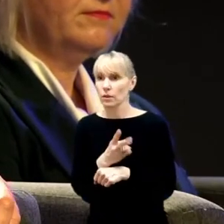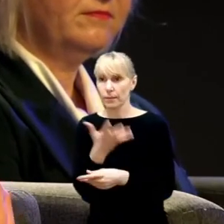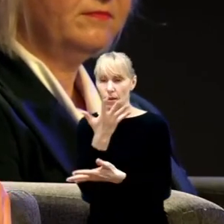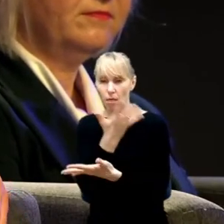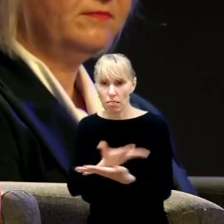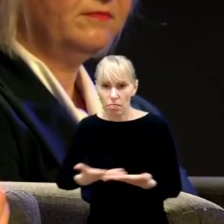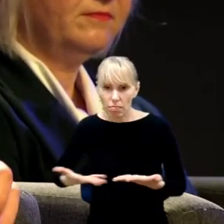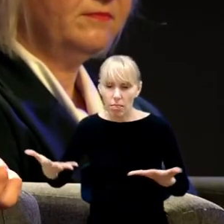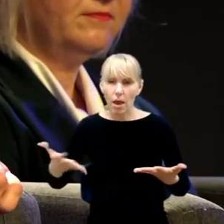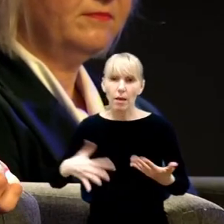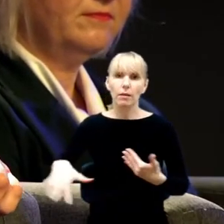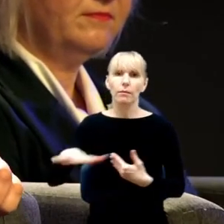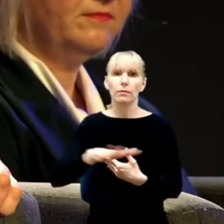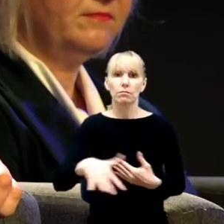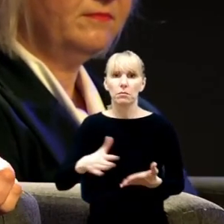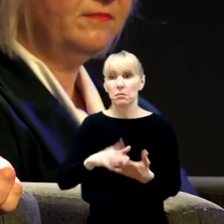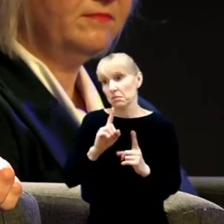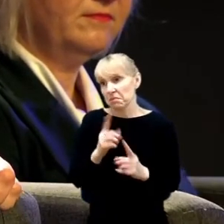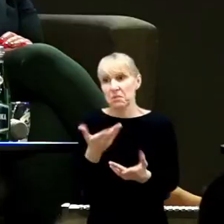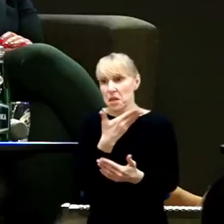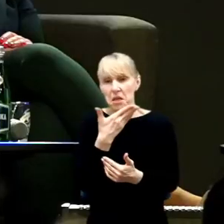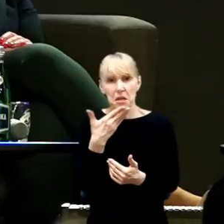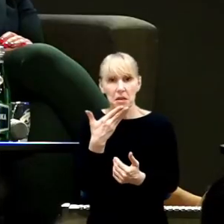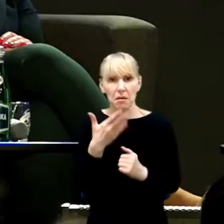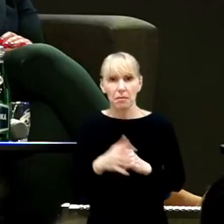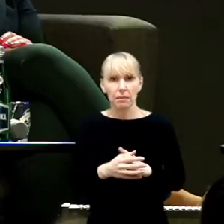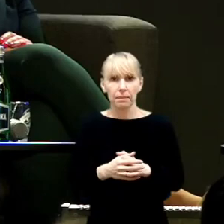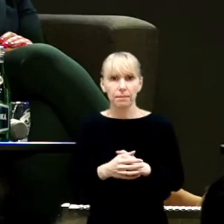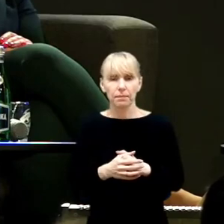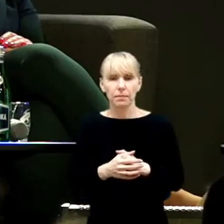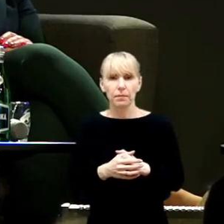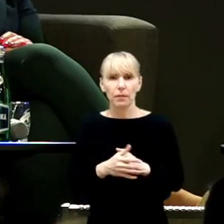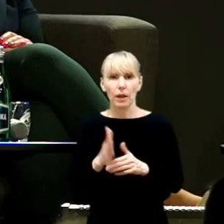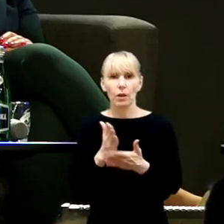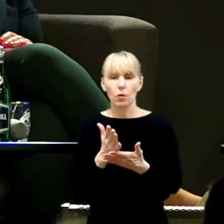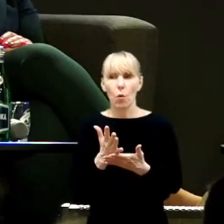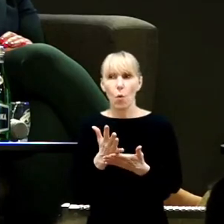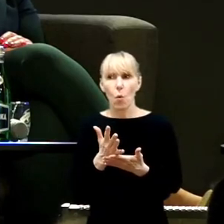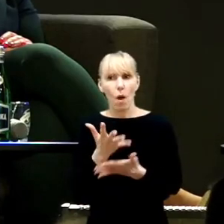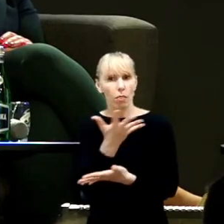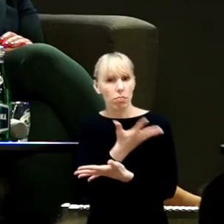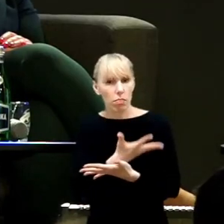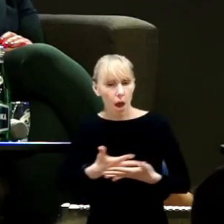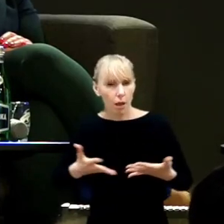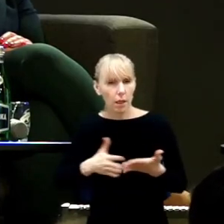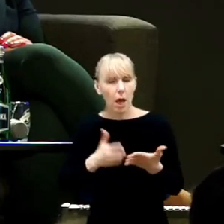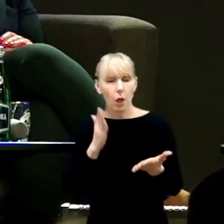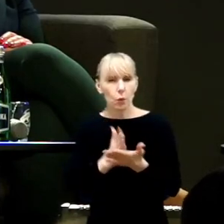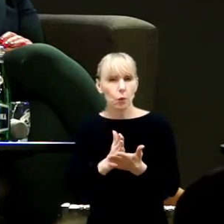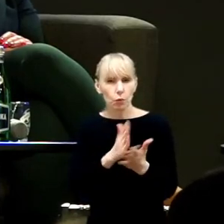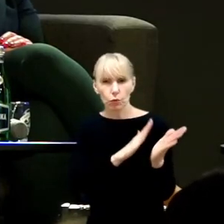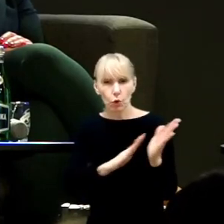bo myślę, że mamy terenów zaplanowanych i przygotowanych na kilkanaście lat,